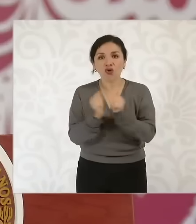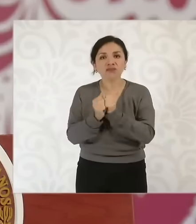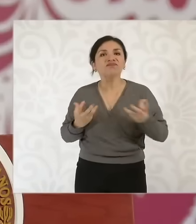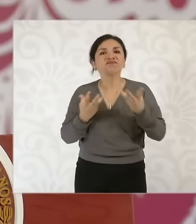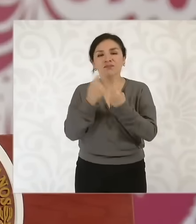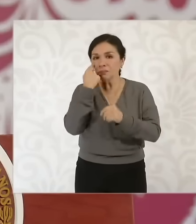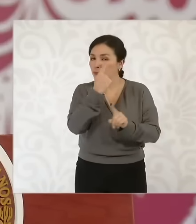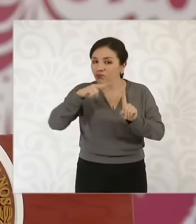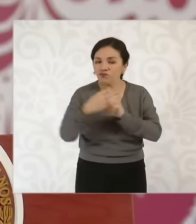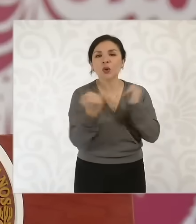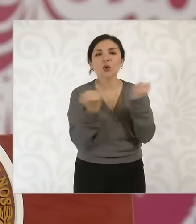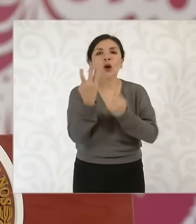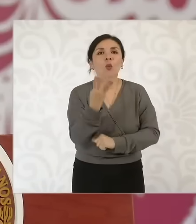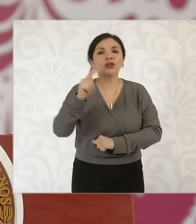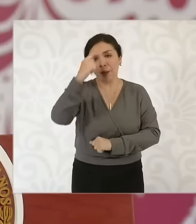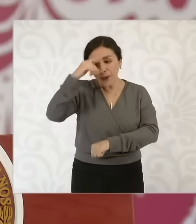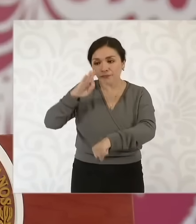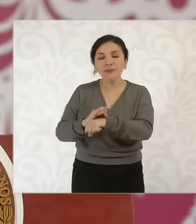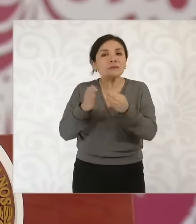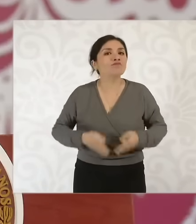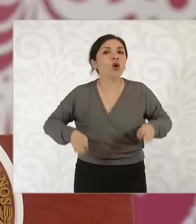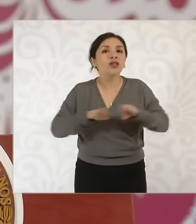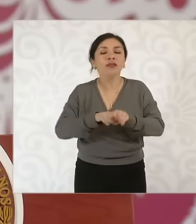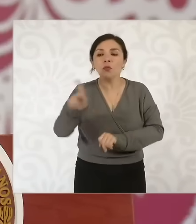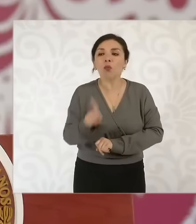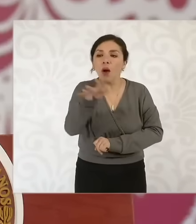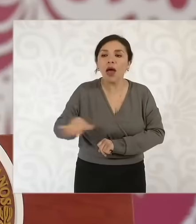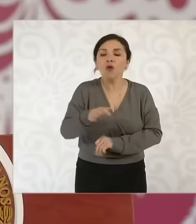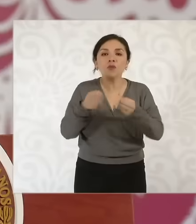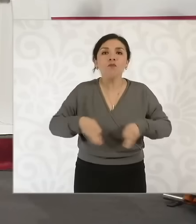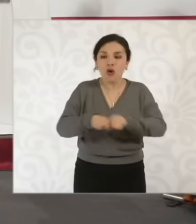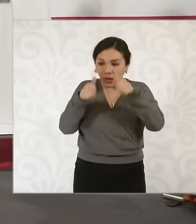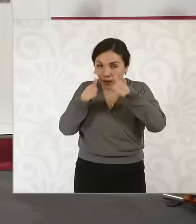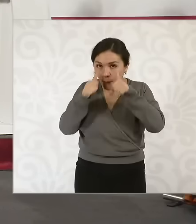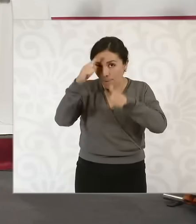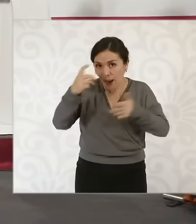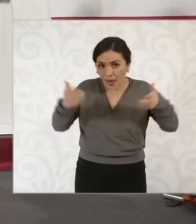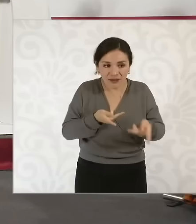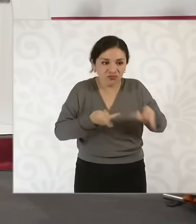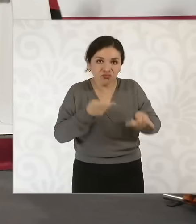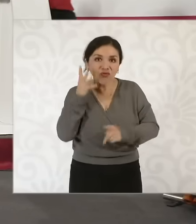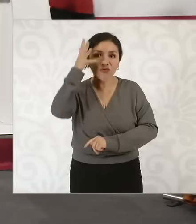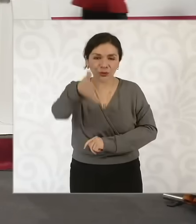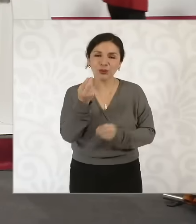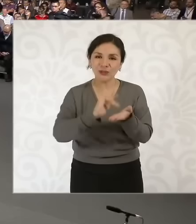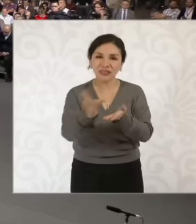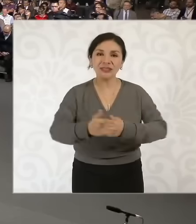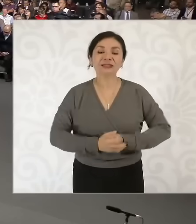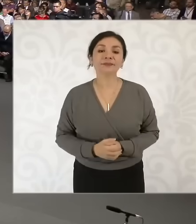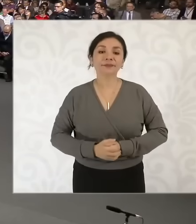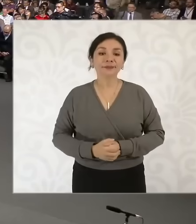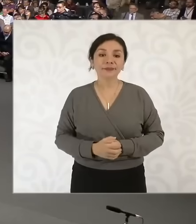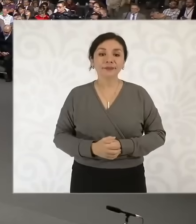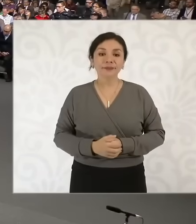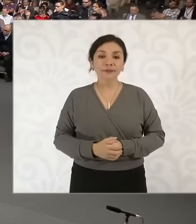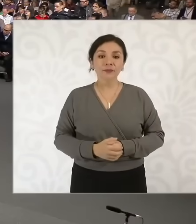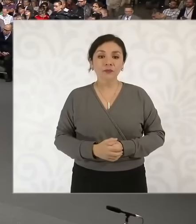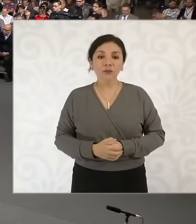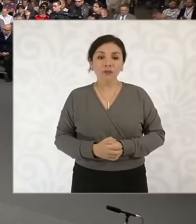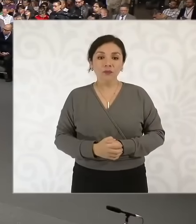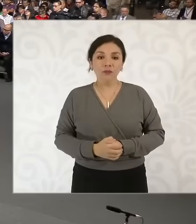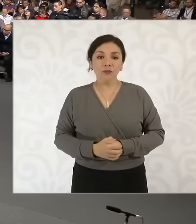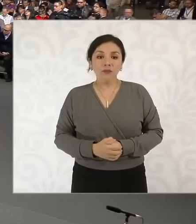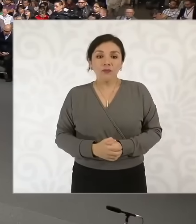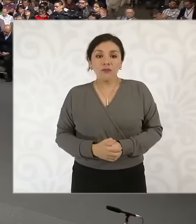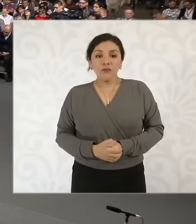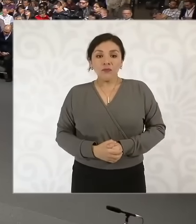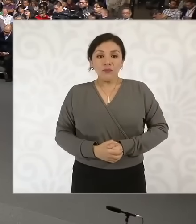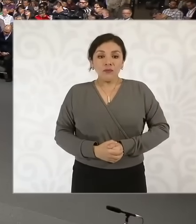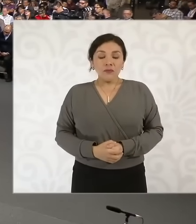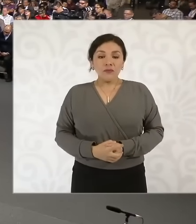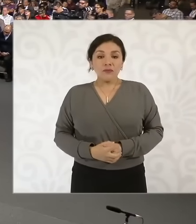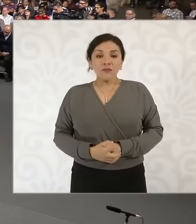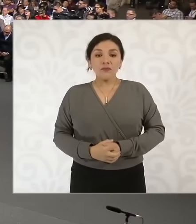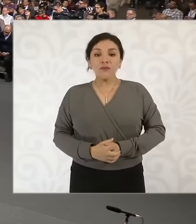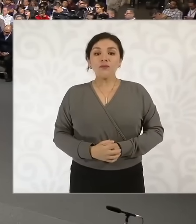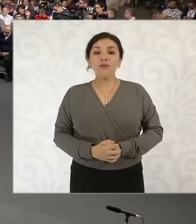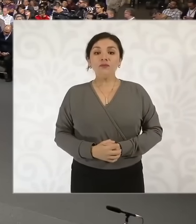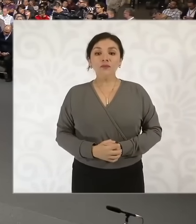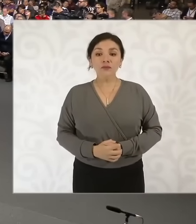el interés público y del pueblo como eje de sus acciones. Muchísimas gracias. Adelante, Víctor.